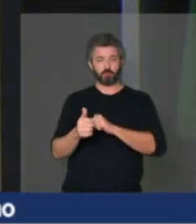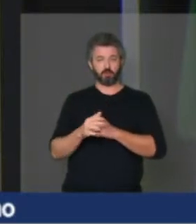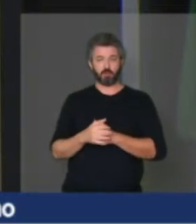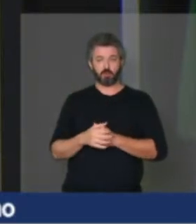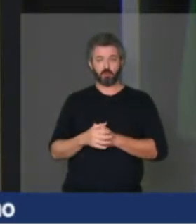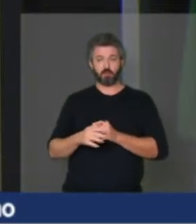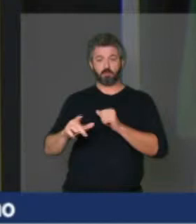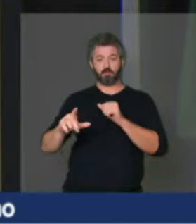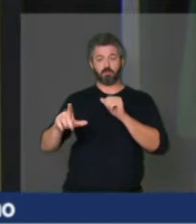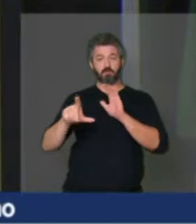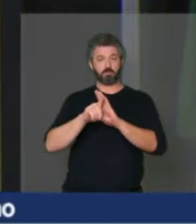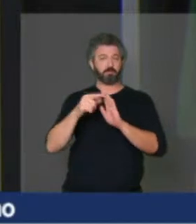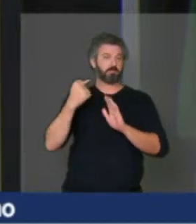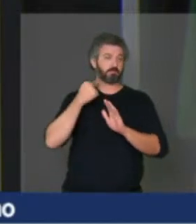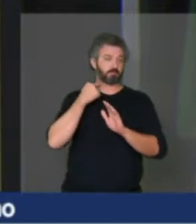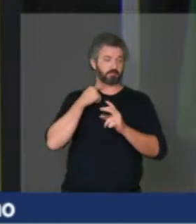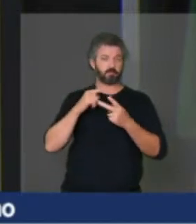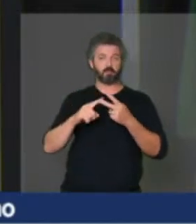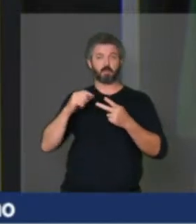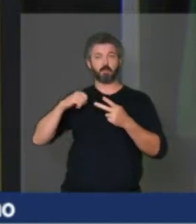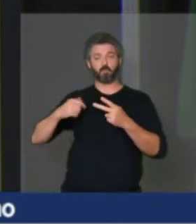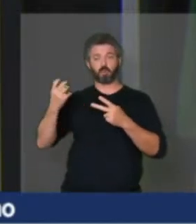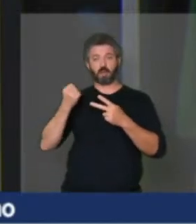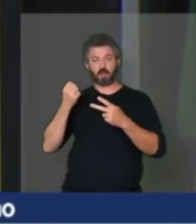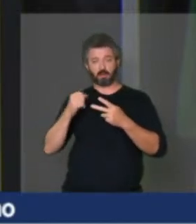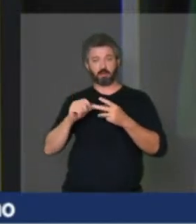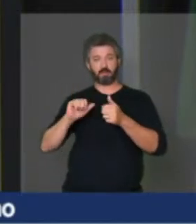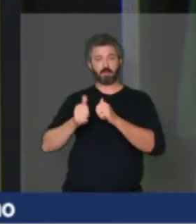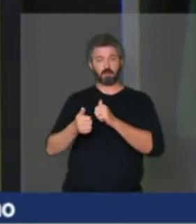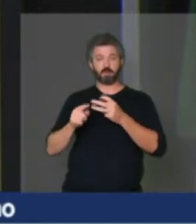A LEI DE INCENTIVO AO ESPORTE. OS ATLETAS MILITARES REPRESENTARAM 30% DA DELEGAÇÃO BRASILEIRA EM TÓ